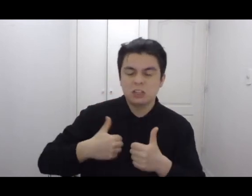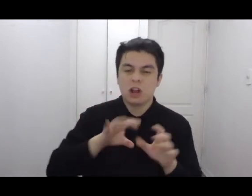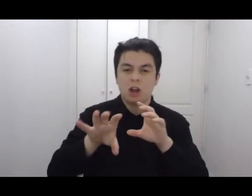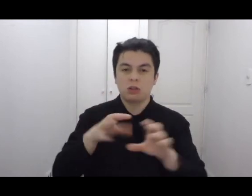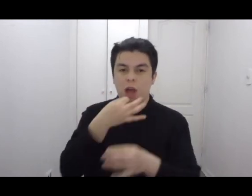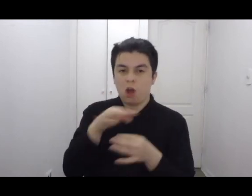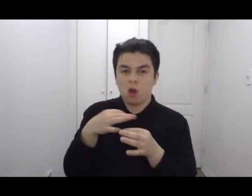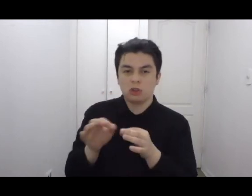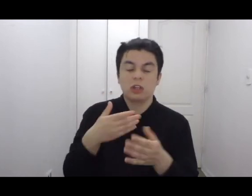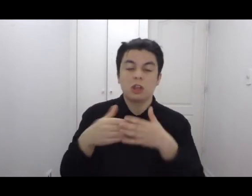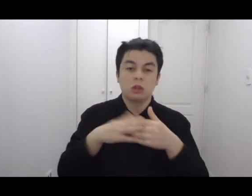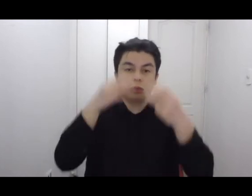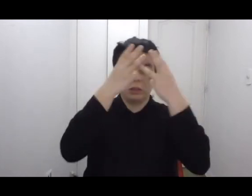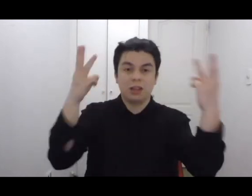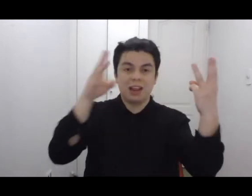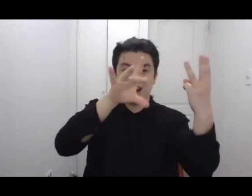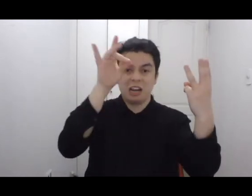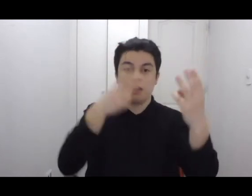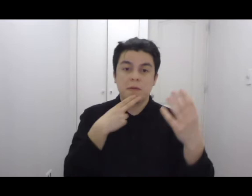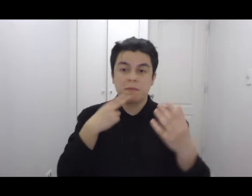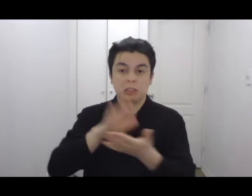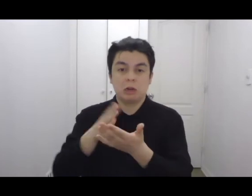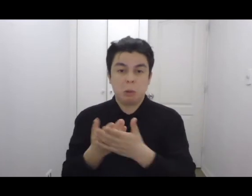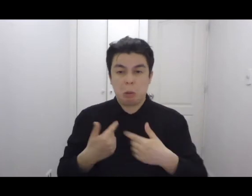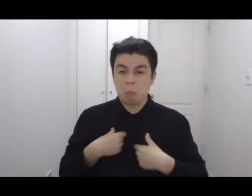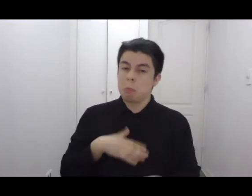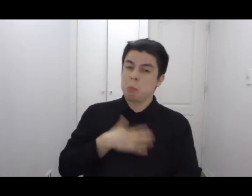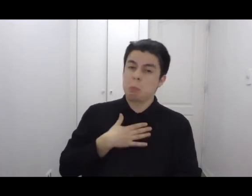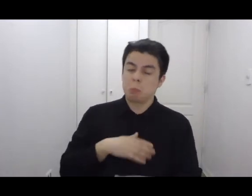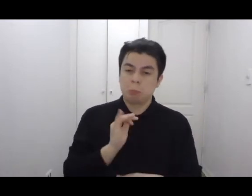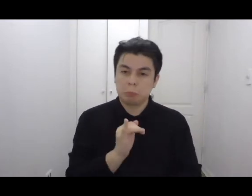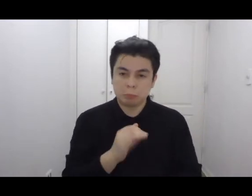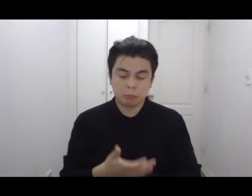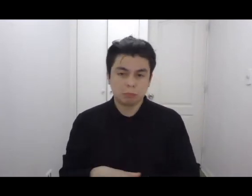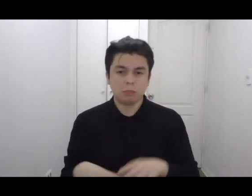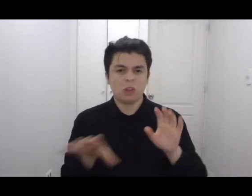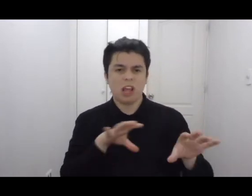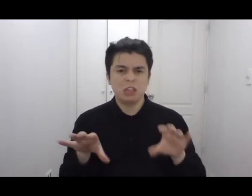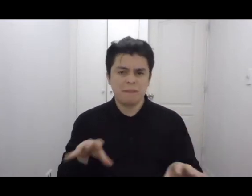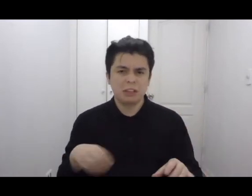y con gente que te orientará así que la página de elegir vivir sano está súper